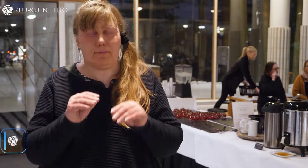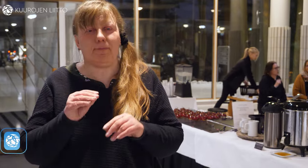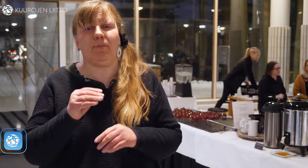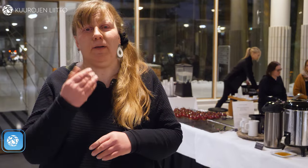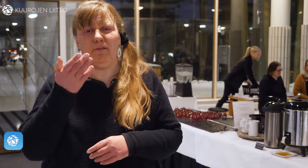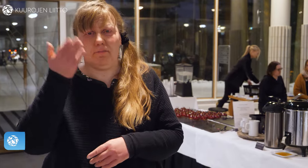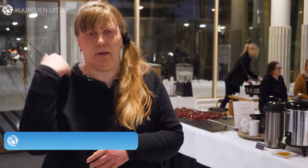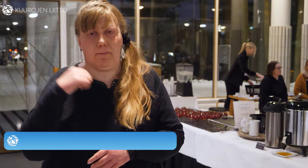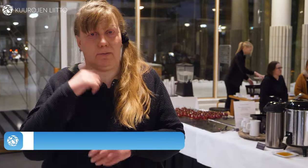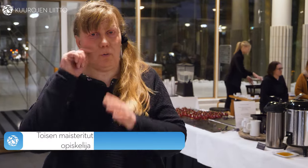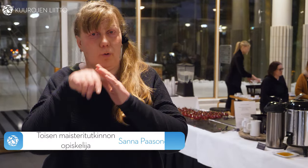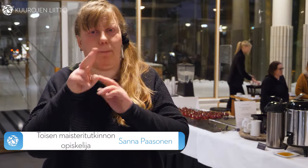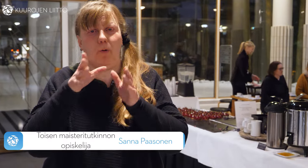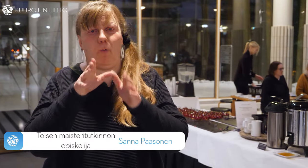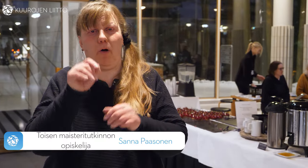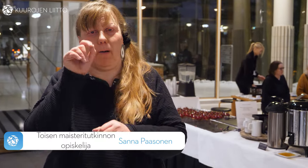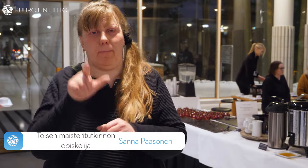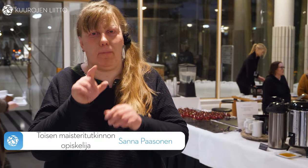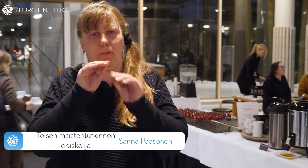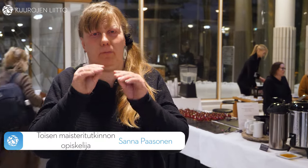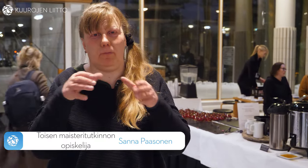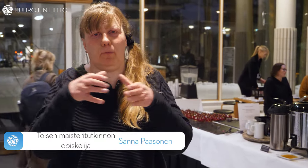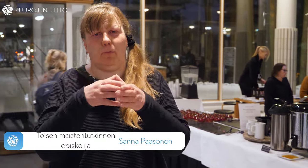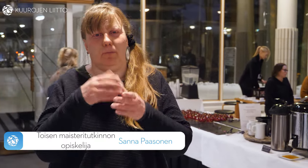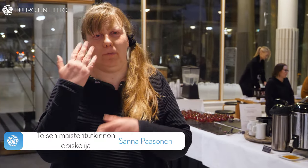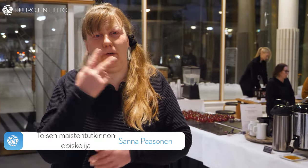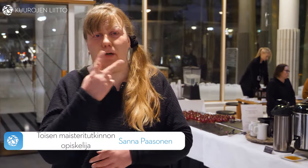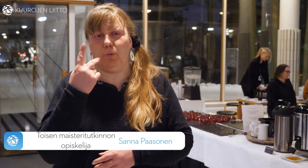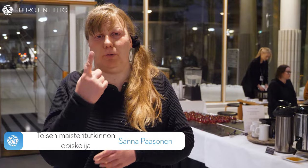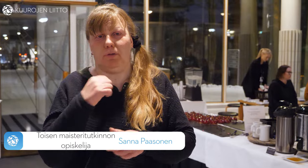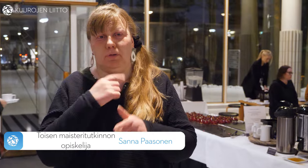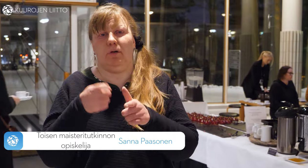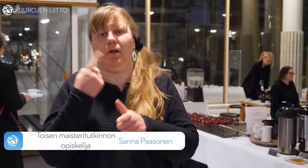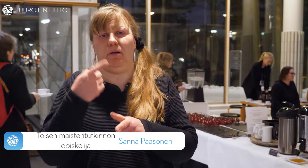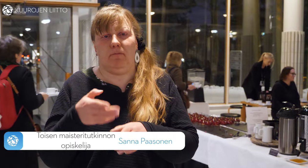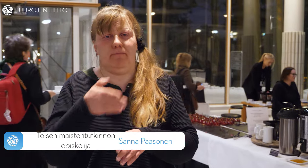Itse aloitin luokanopettaja- koulutettavien ryhmässä vuonna 2001.